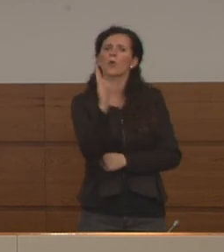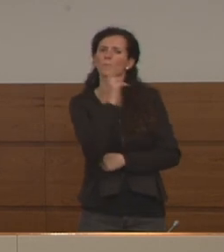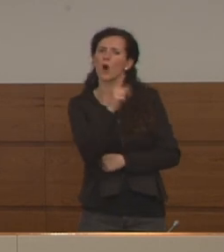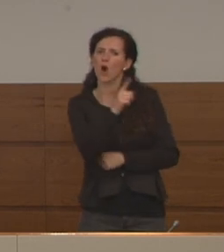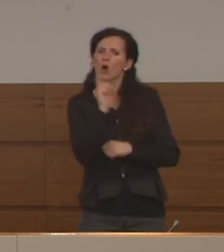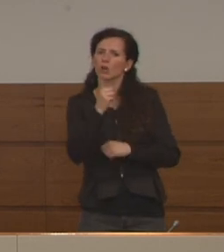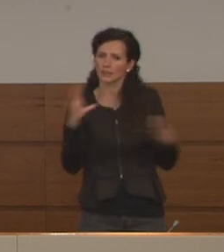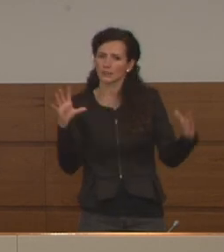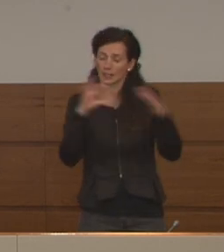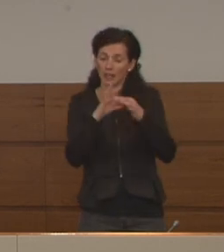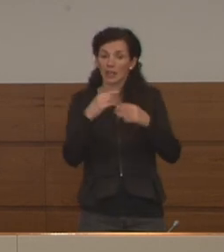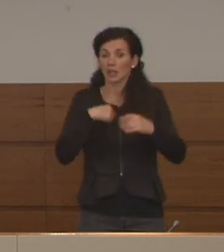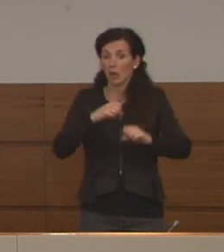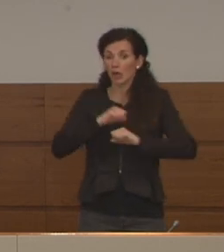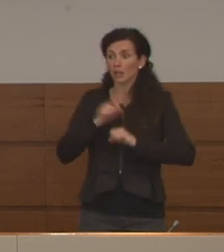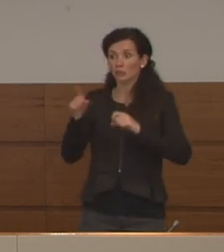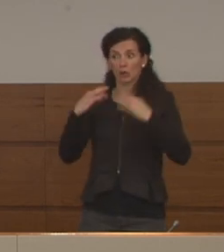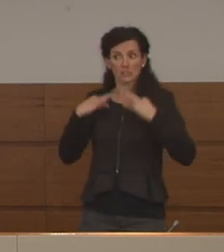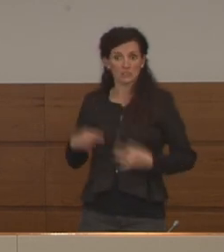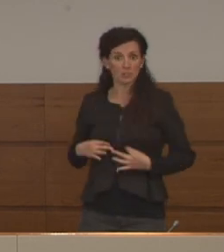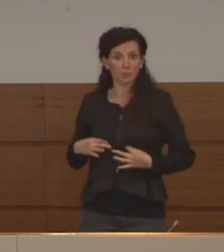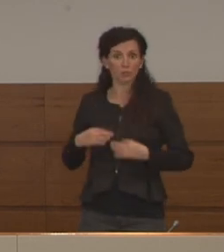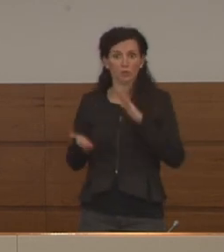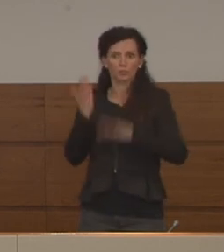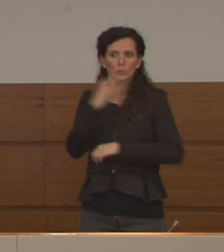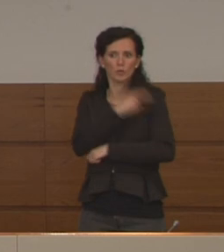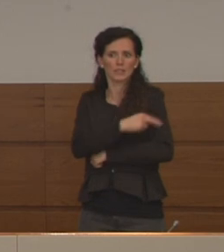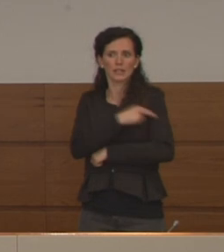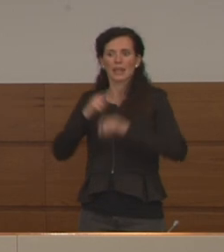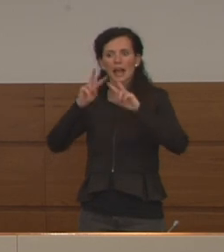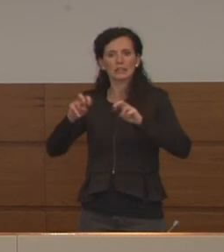ancora concluso queste indagini, quindi è a quelle indagini che noi potremo fare